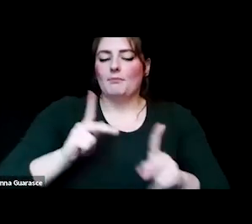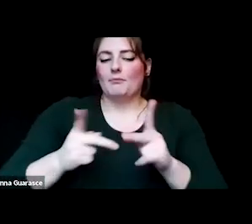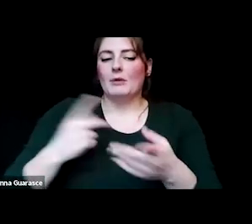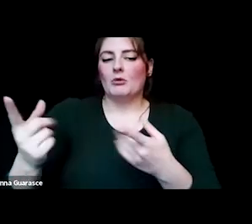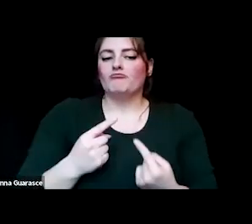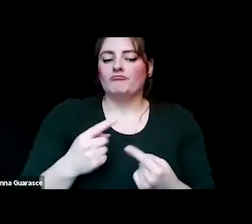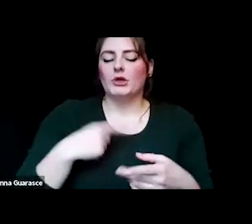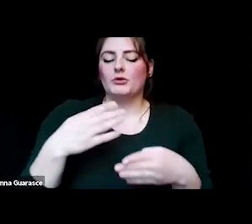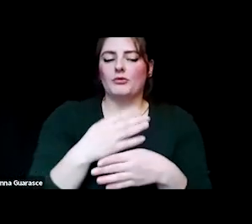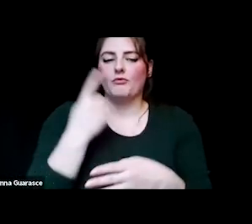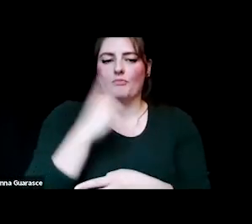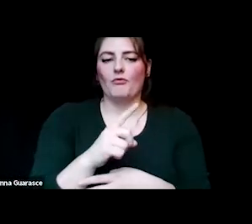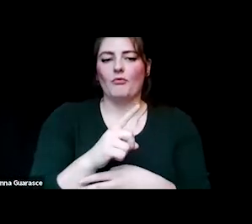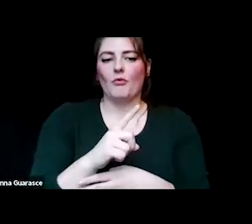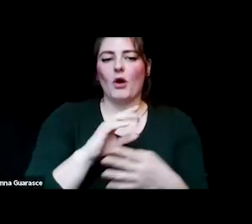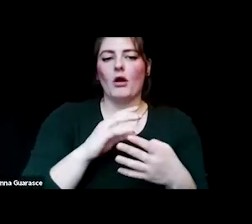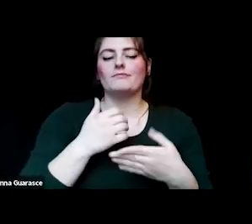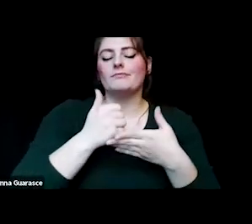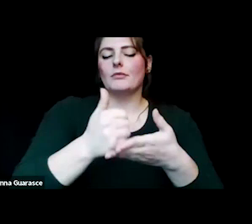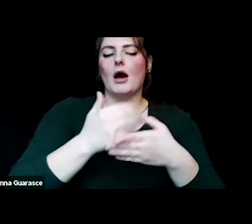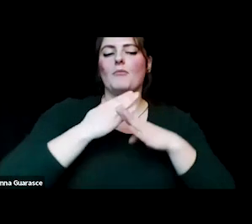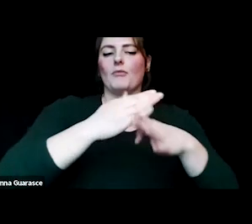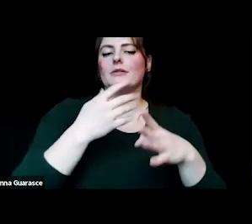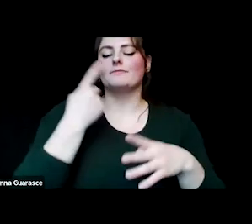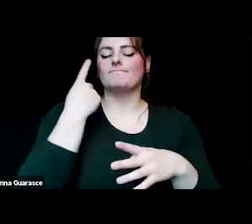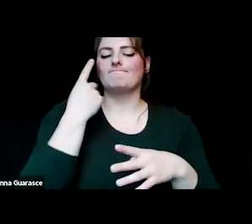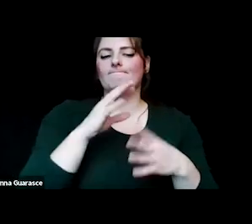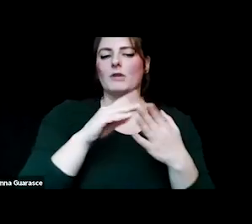Mientras aumentamos nuestra capacidad para añadir a más trabajadores de salud comunitarios,